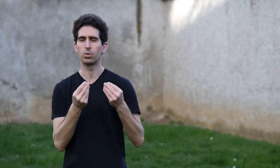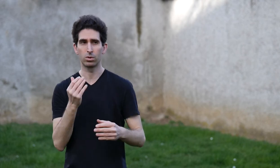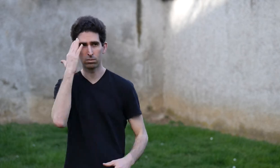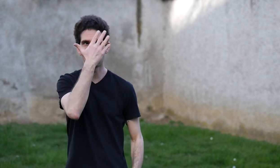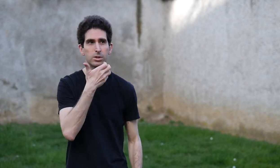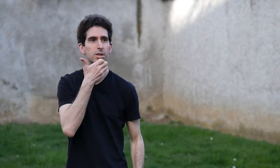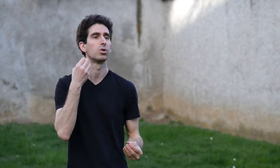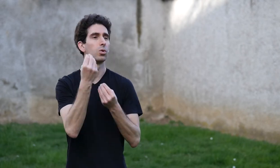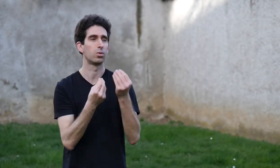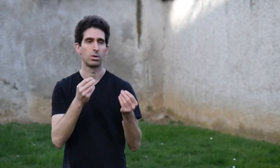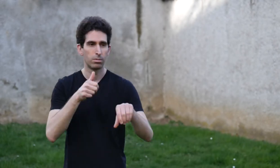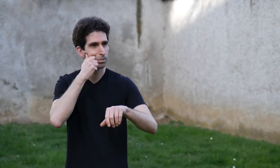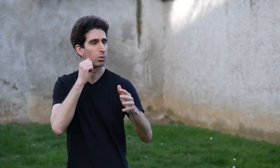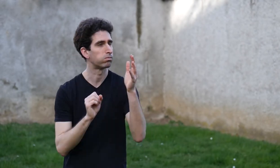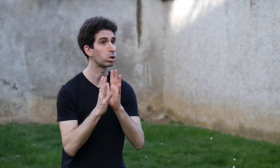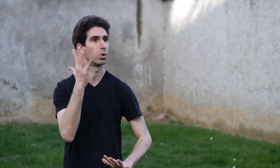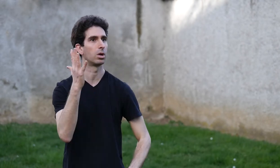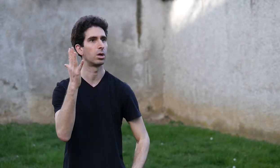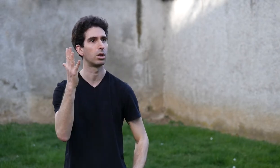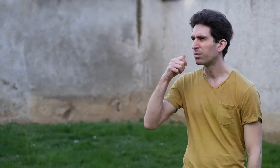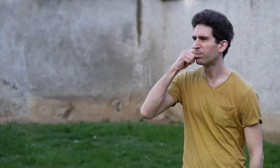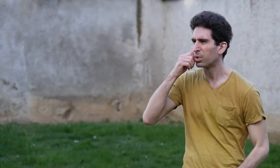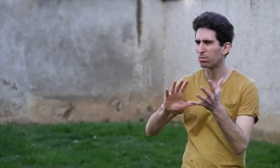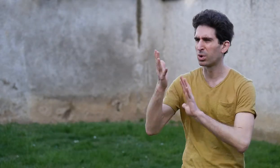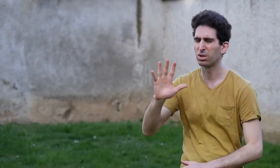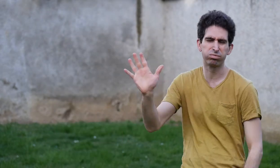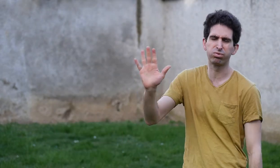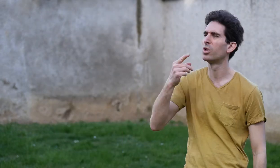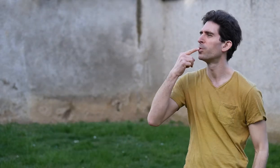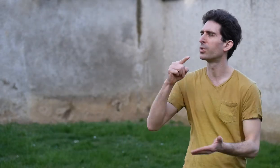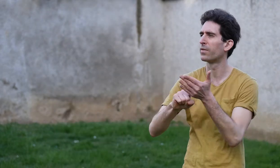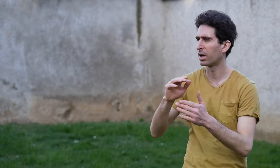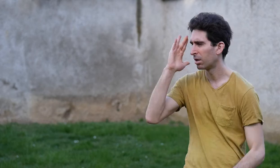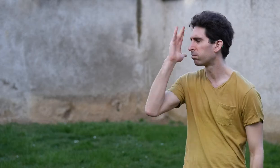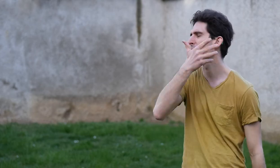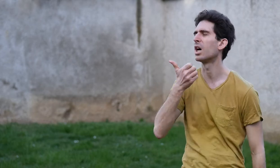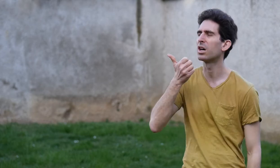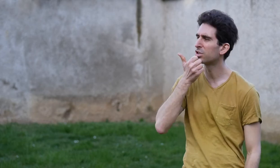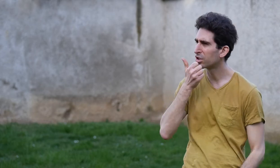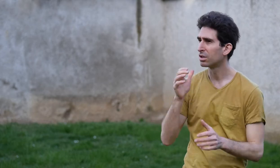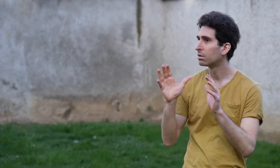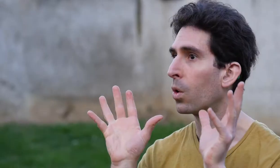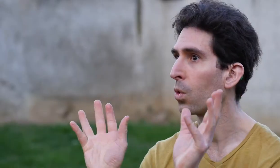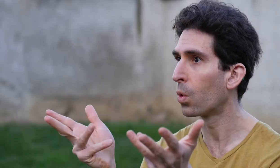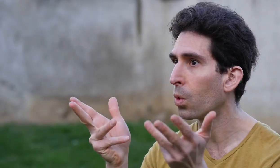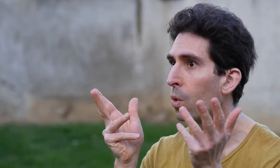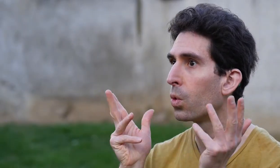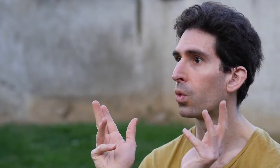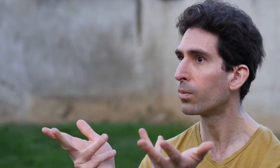du bronzage ou des coups de soleil. Un coup de soleil ? Non merci. Je préfère un bronzage mais comment ?